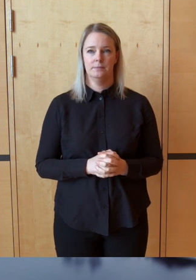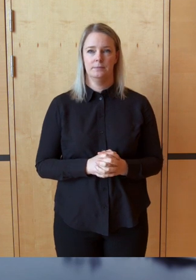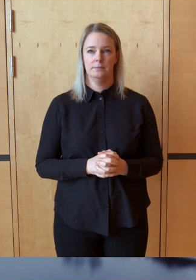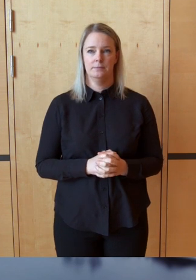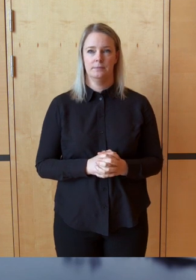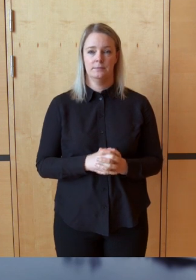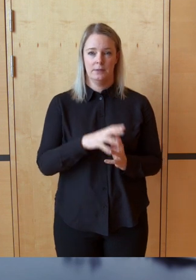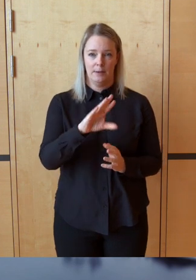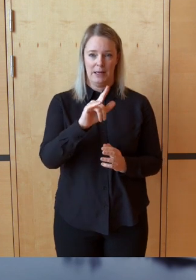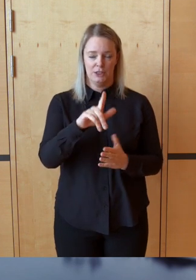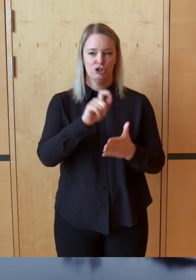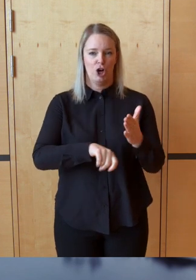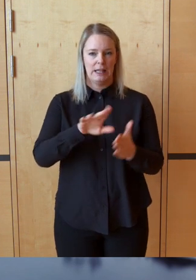Mats måste nog slå på sin mikrofon